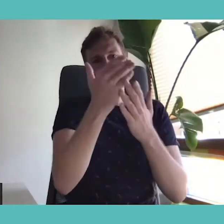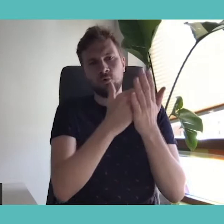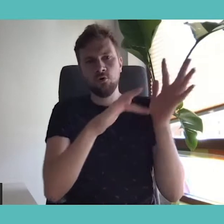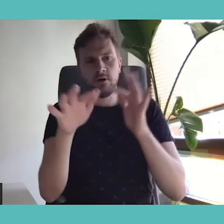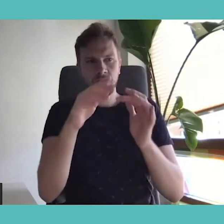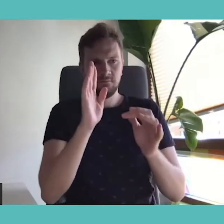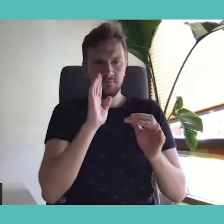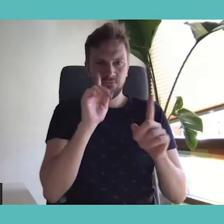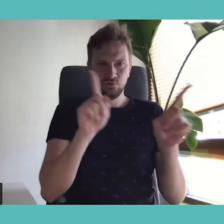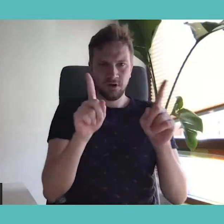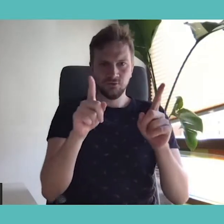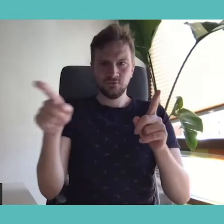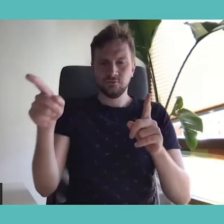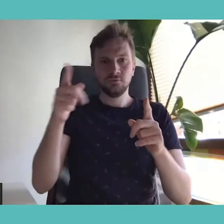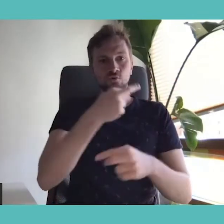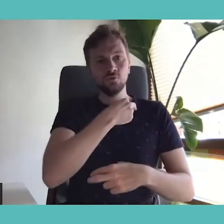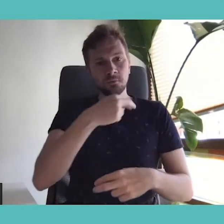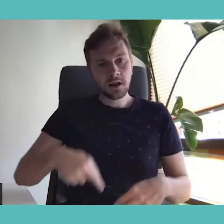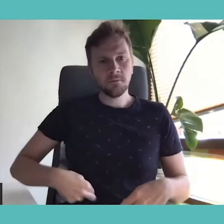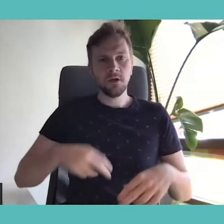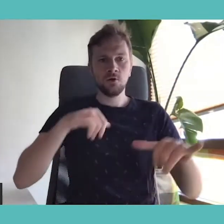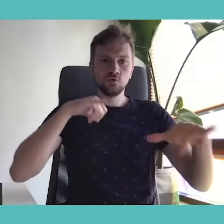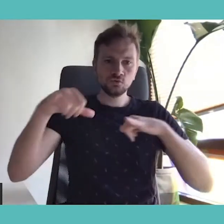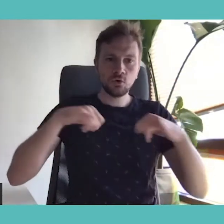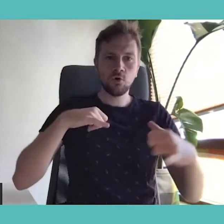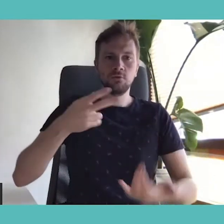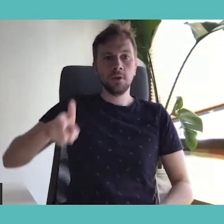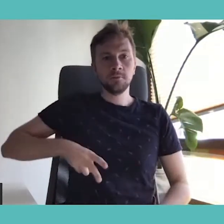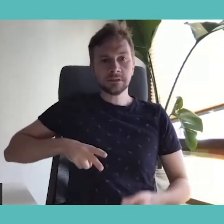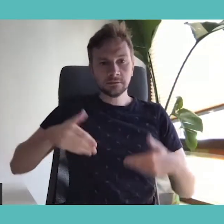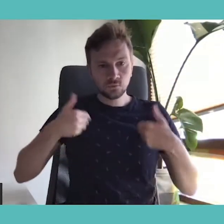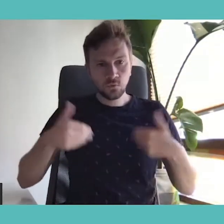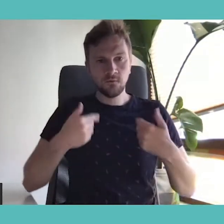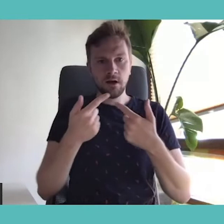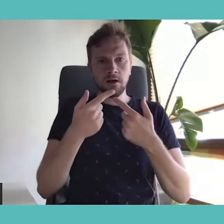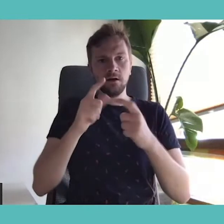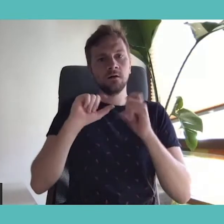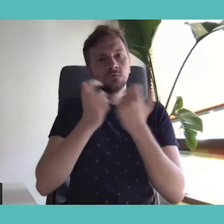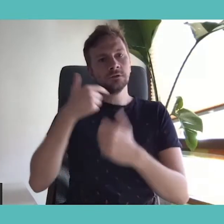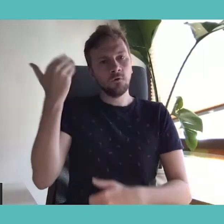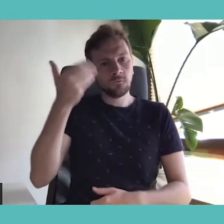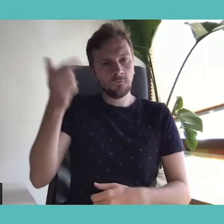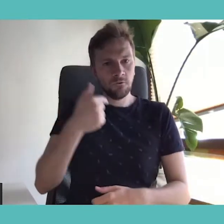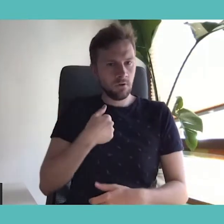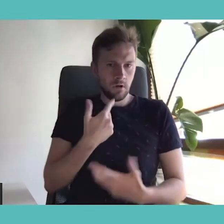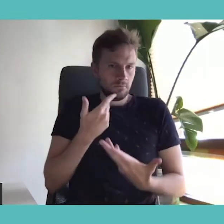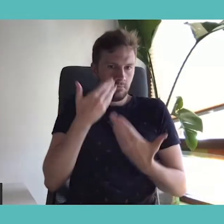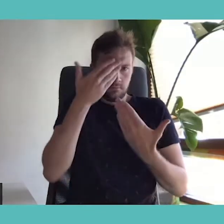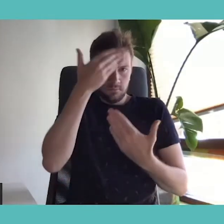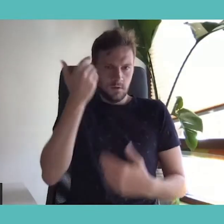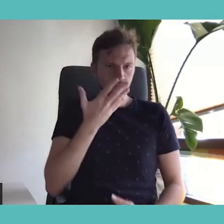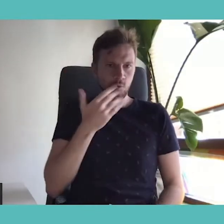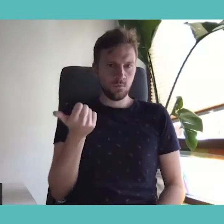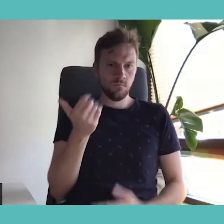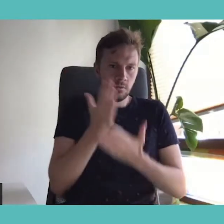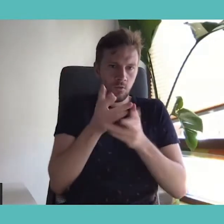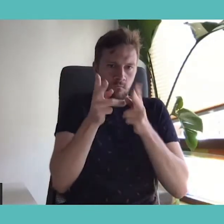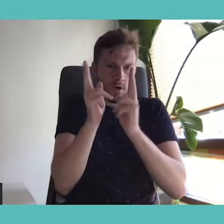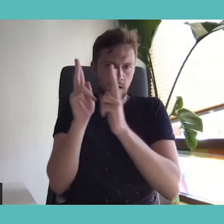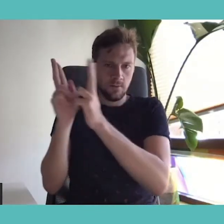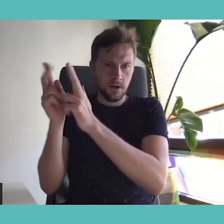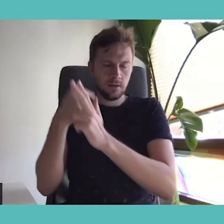Nie miałem pojęcia o czym mówił premier, rząd czy minister zdrowia, ponieważ tłumaczono tylko fragmenty wypowiedzi.